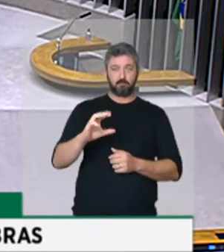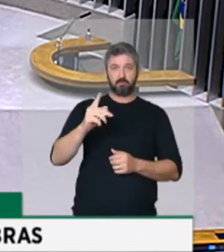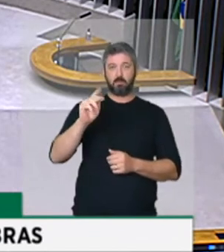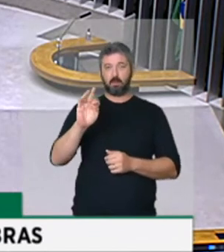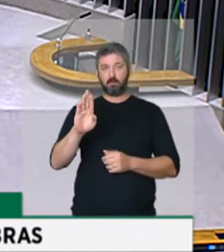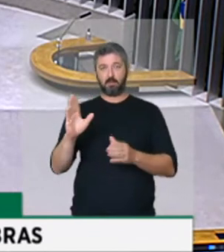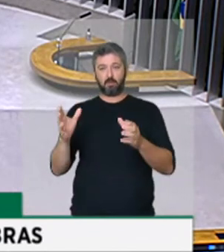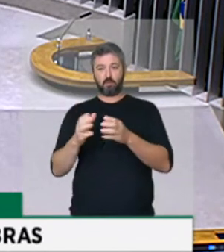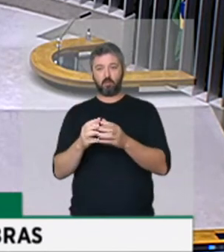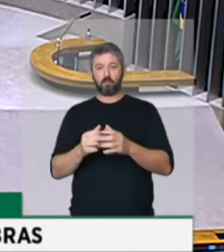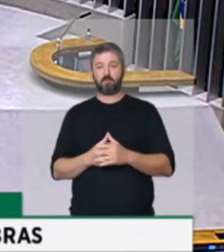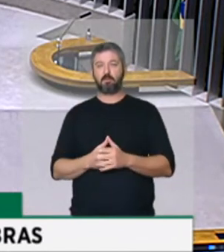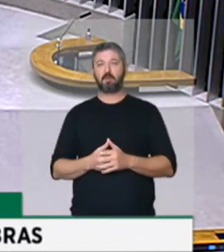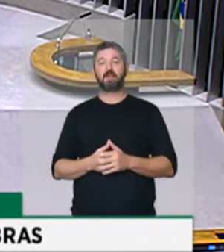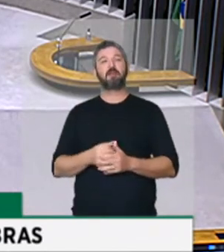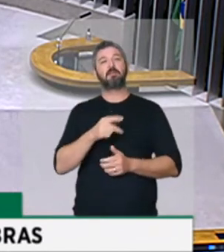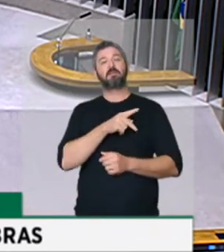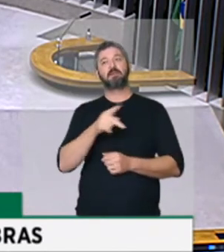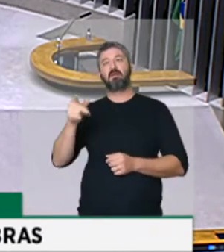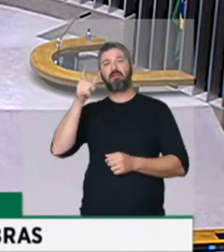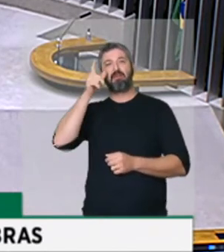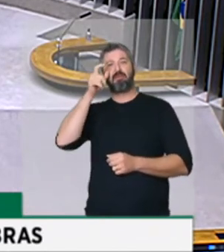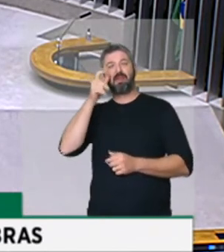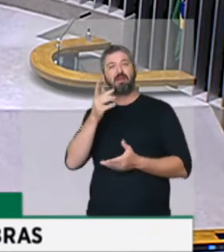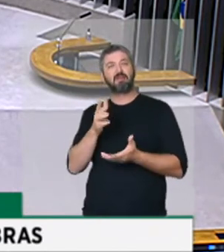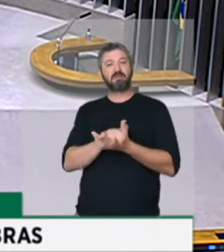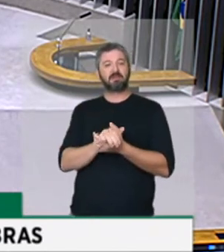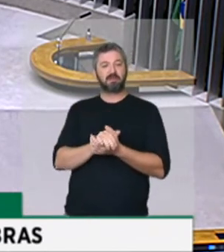ORIENTA O PROS? PSC E PTB. -- [DEPUTADO]: SR. PRESIDENTE, É MUITO INTERESSANTE VER A OPOSIÇÃO